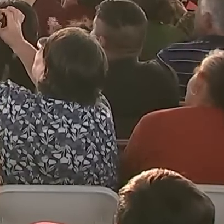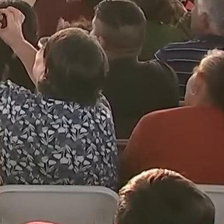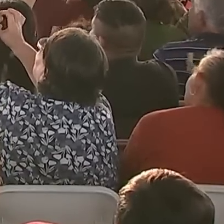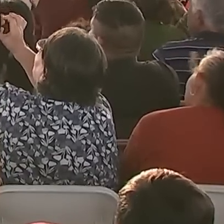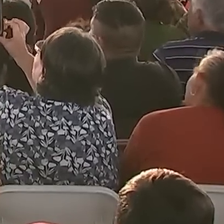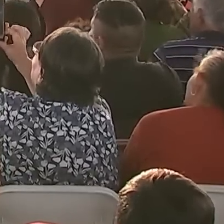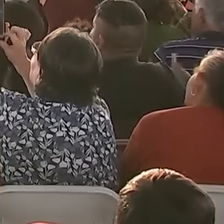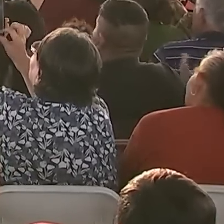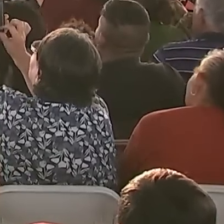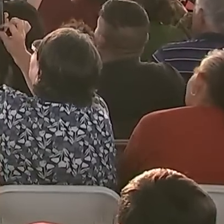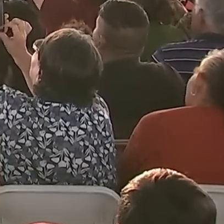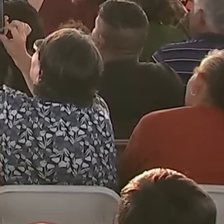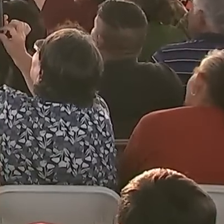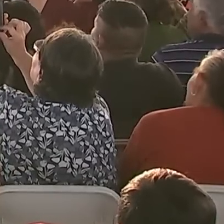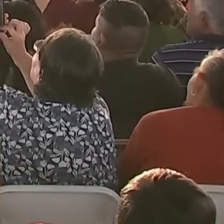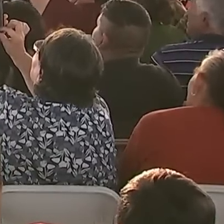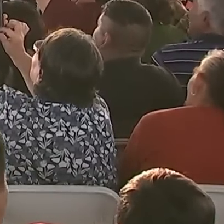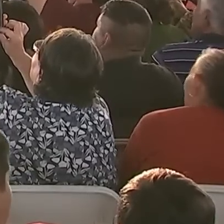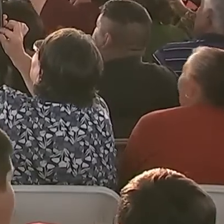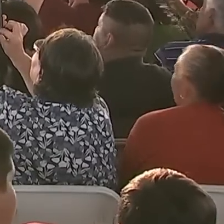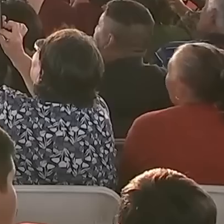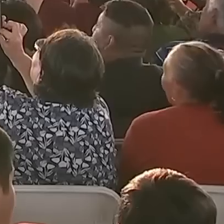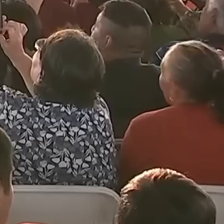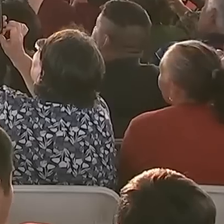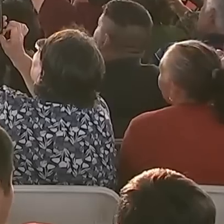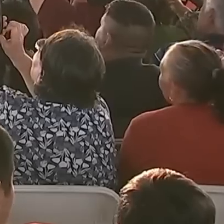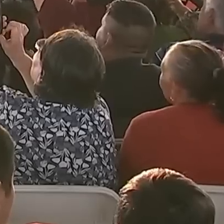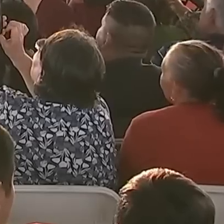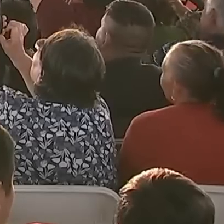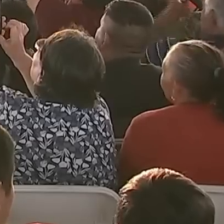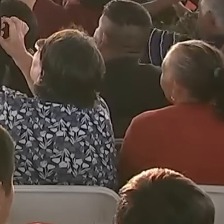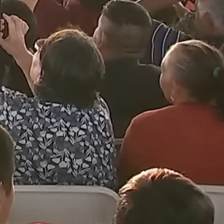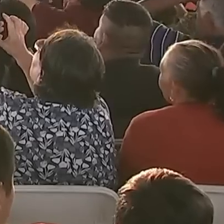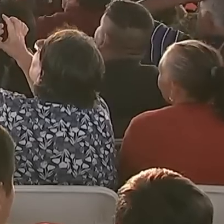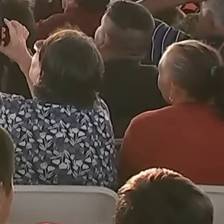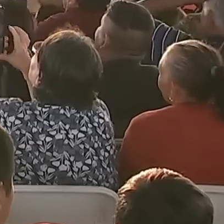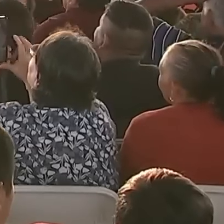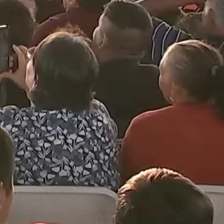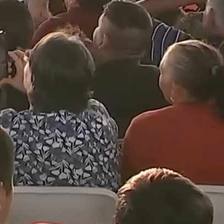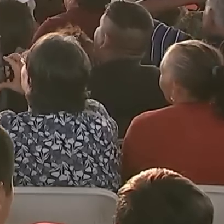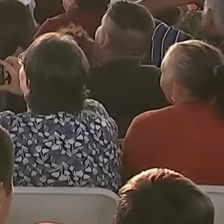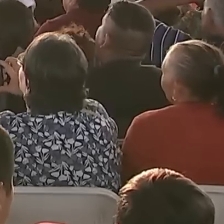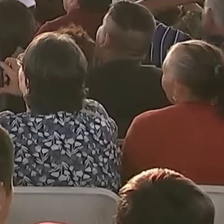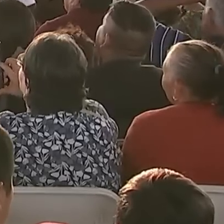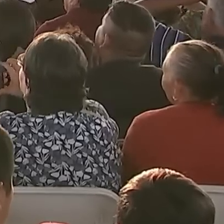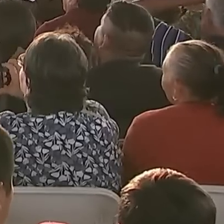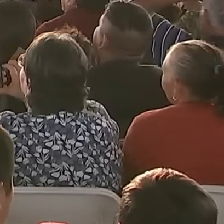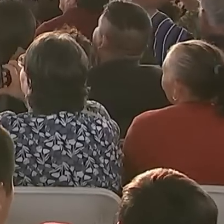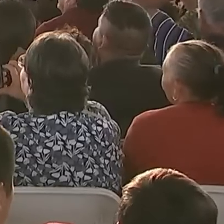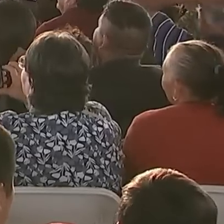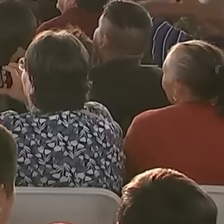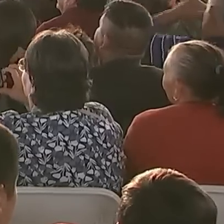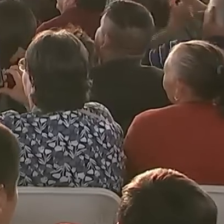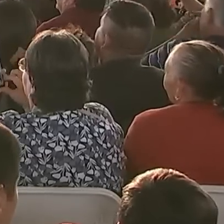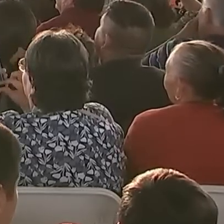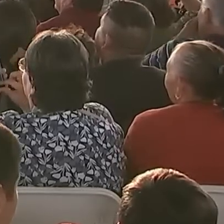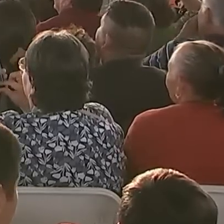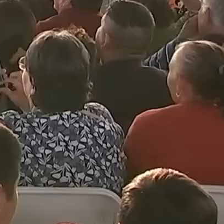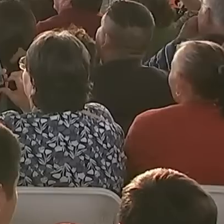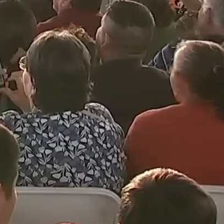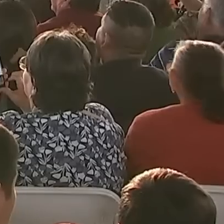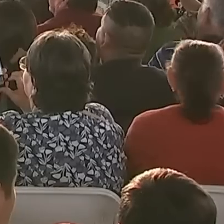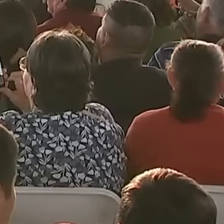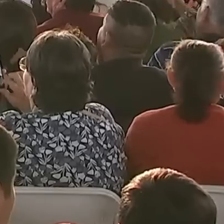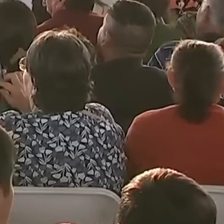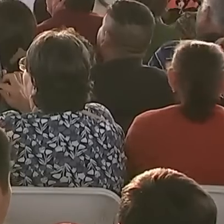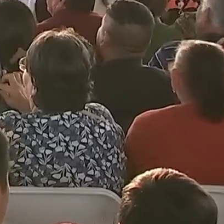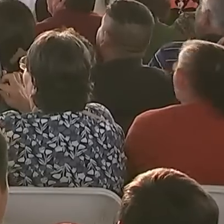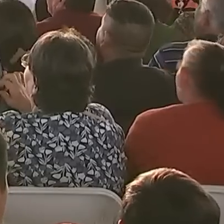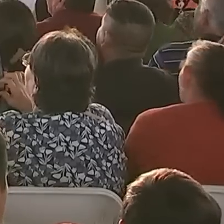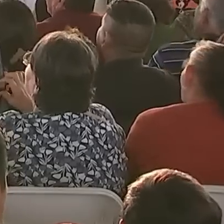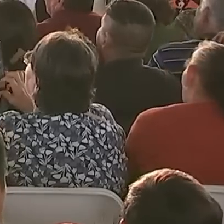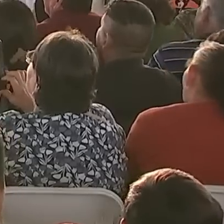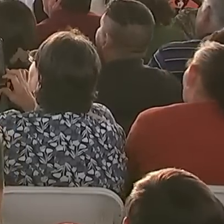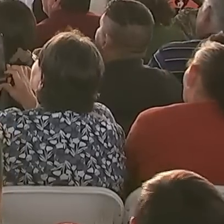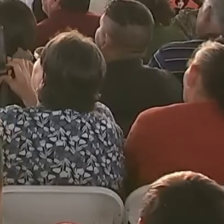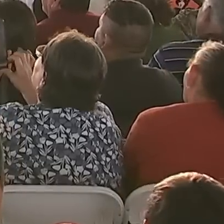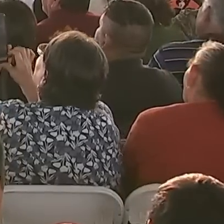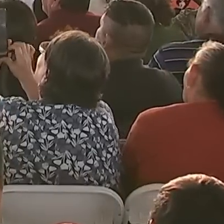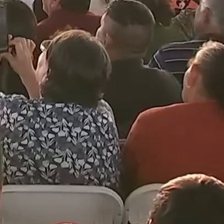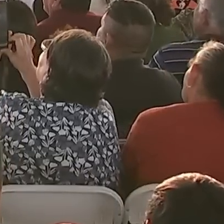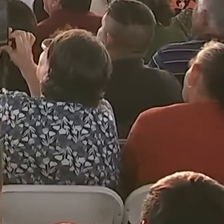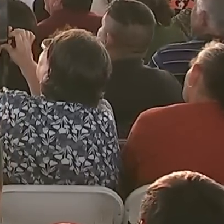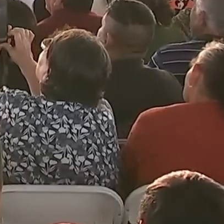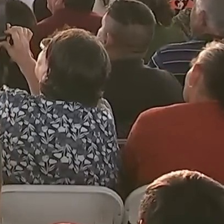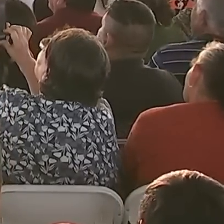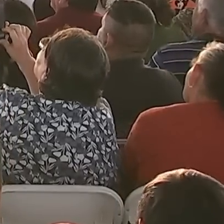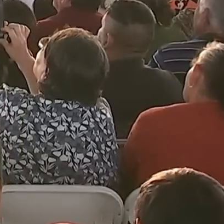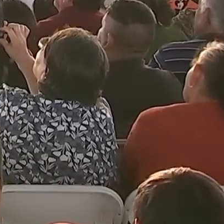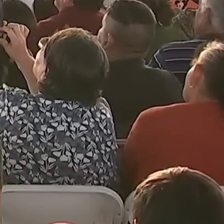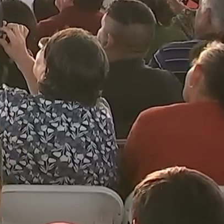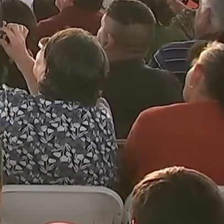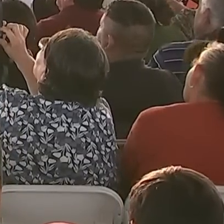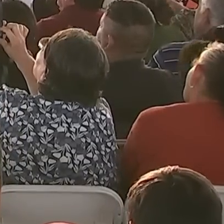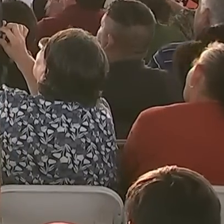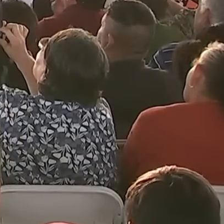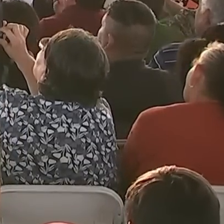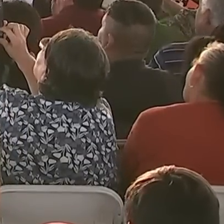están mu